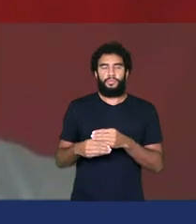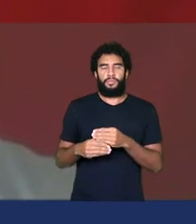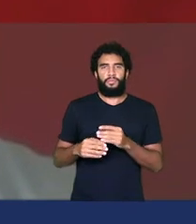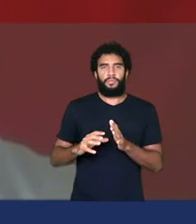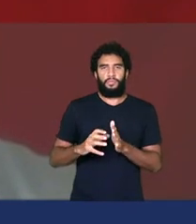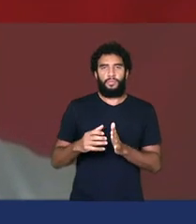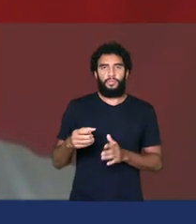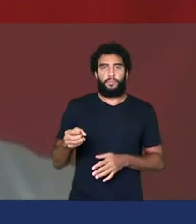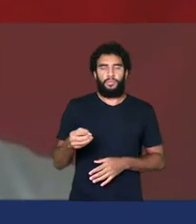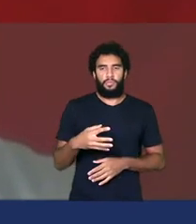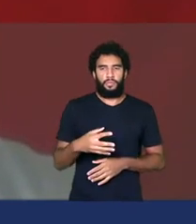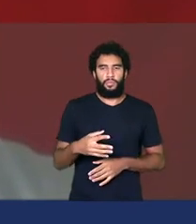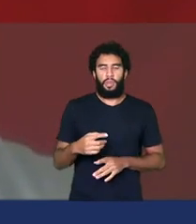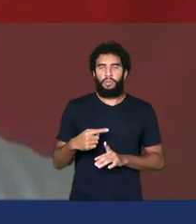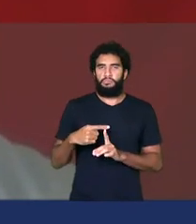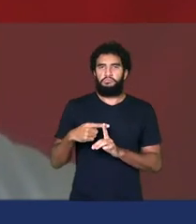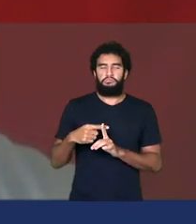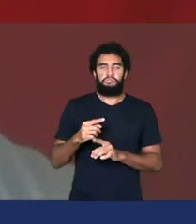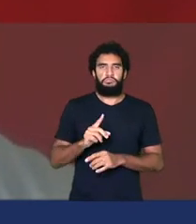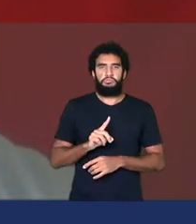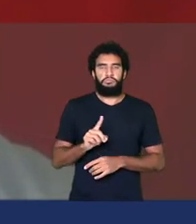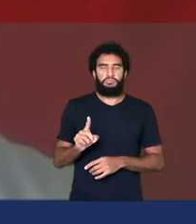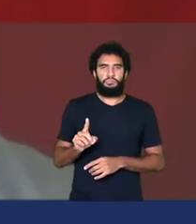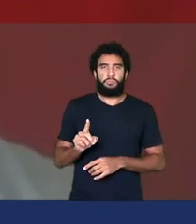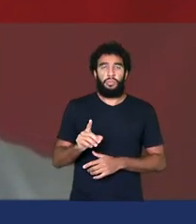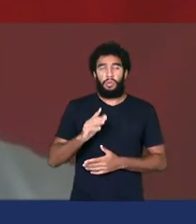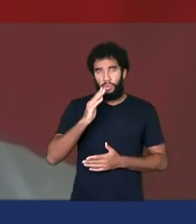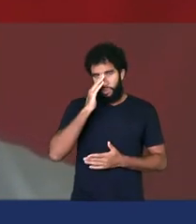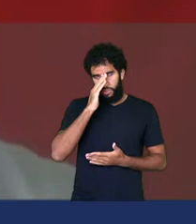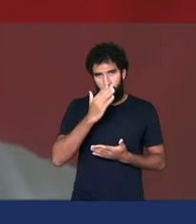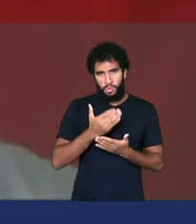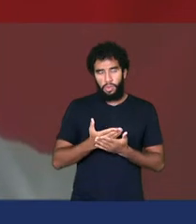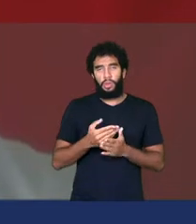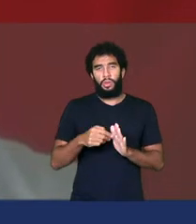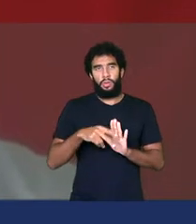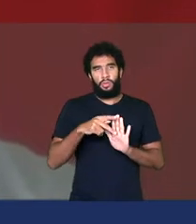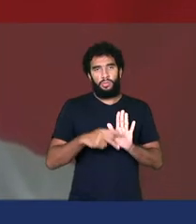GICA. POR ISSO A EMENDA DO NOVO, ELA NÃO É POSITIVA. EU